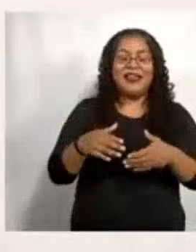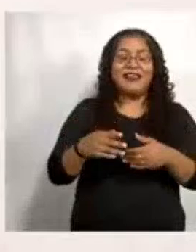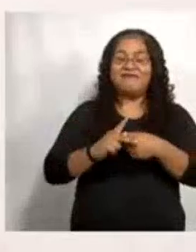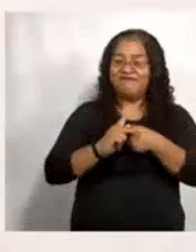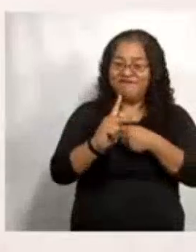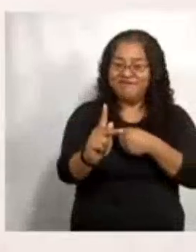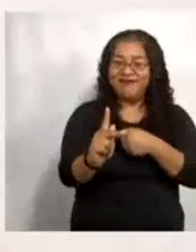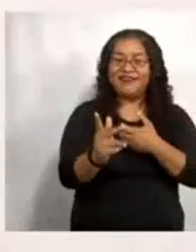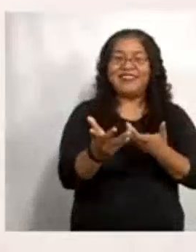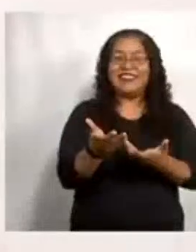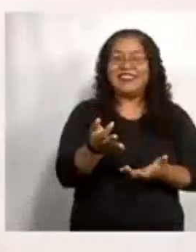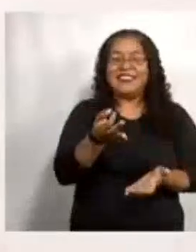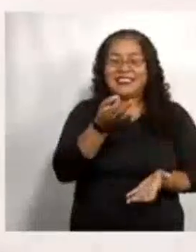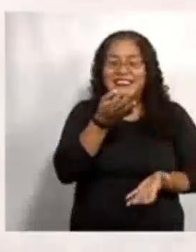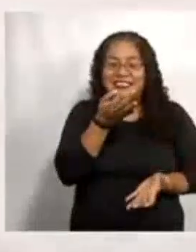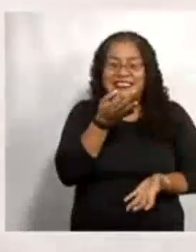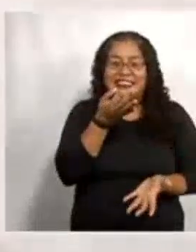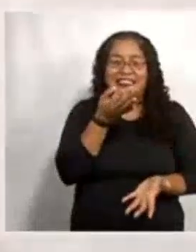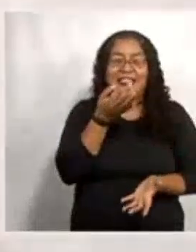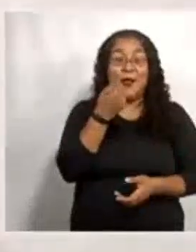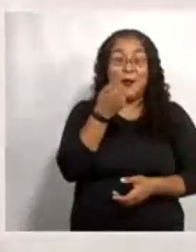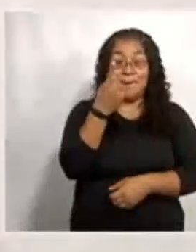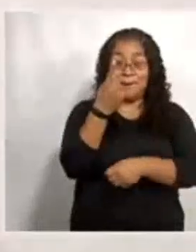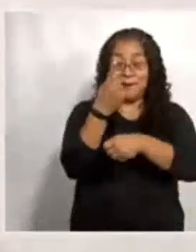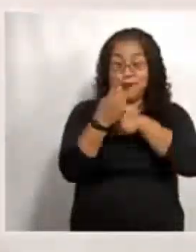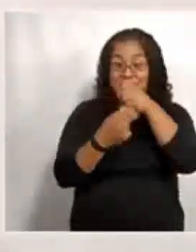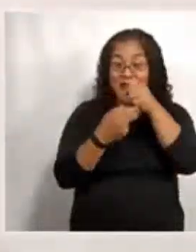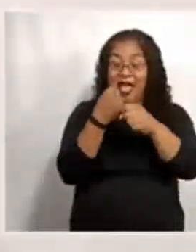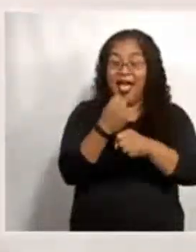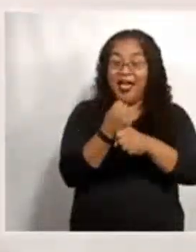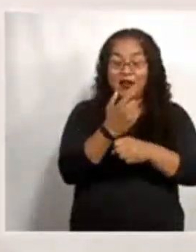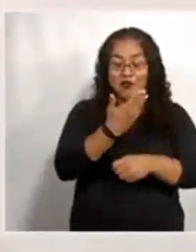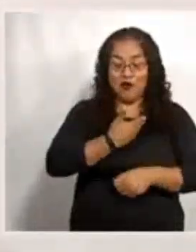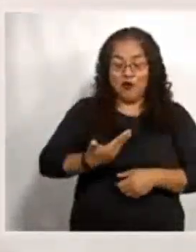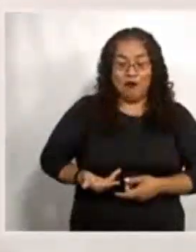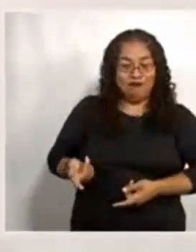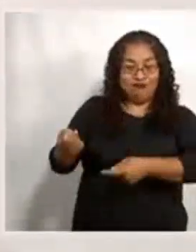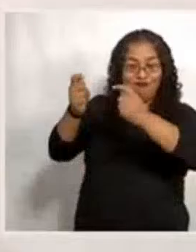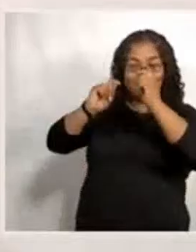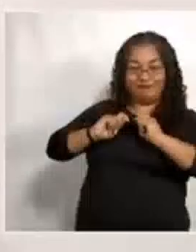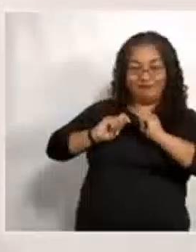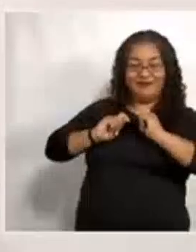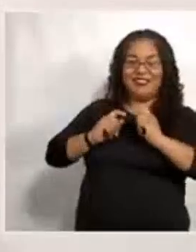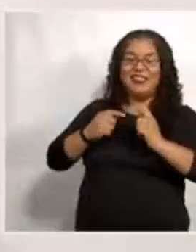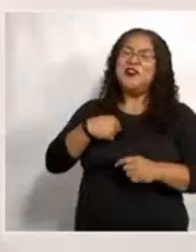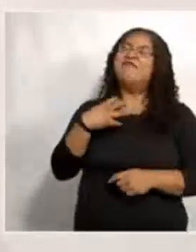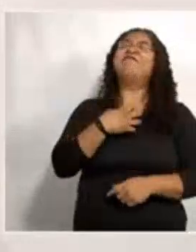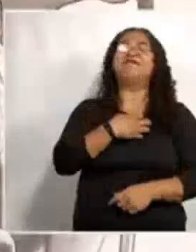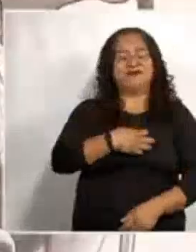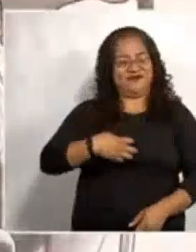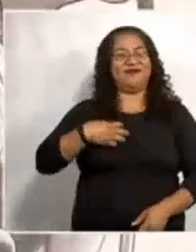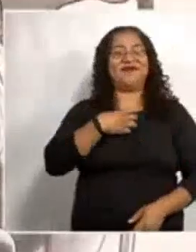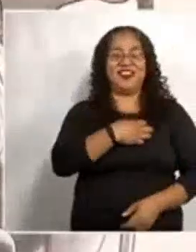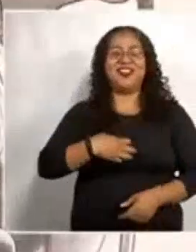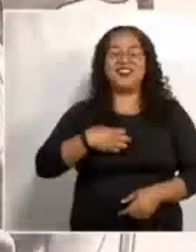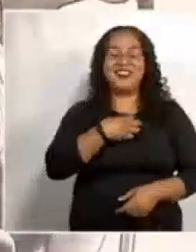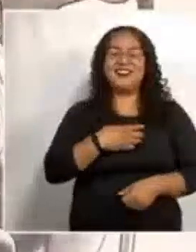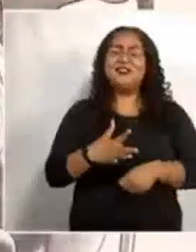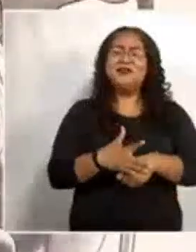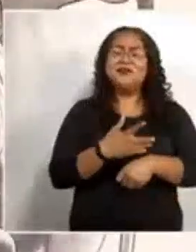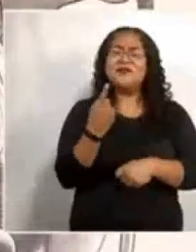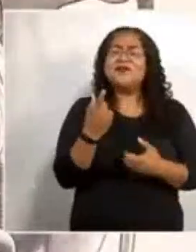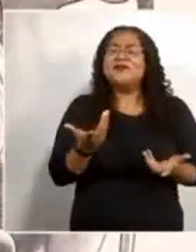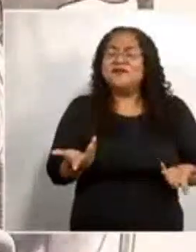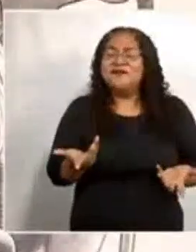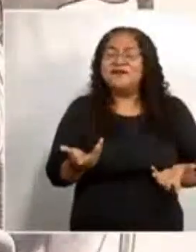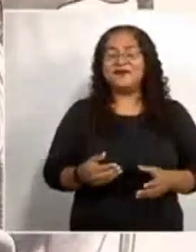Ya casi cumplimos el primer año y estamos estoy contenta por una razón.